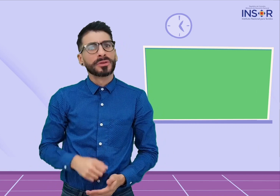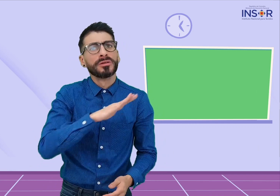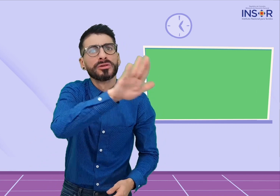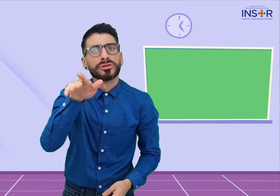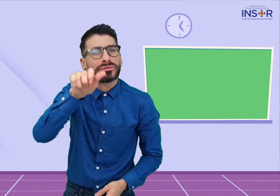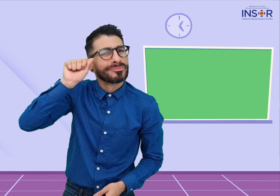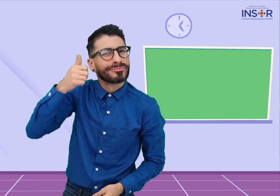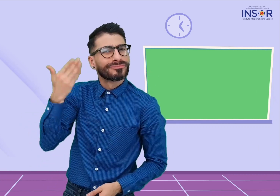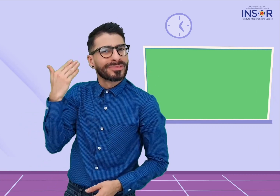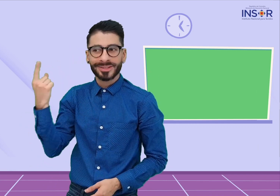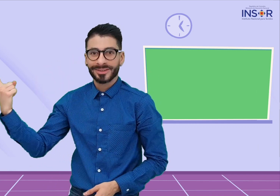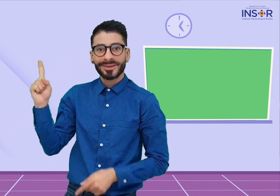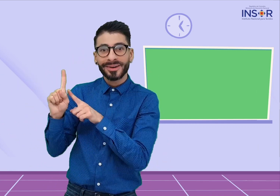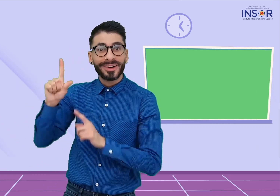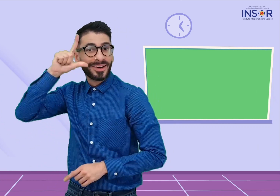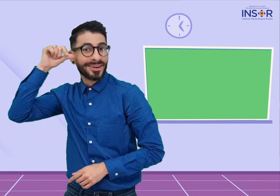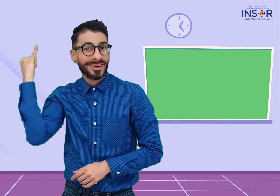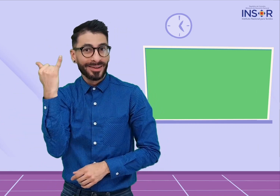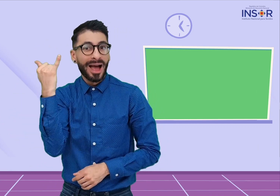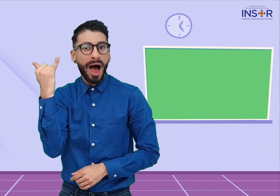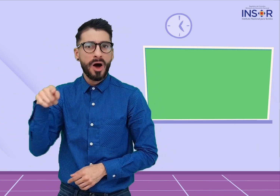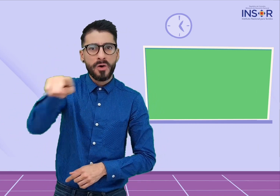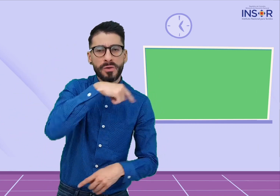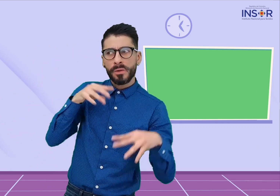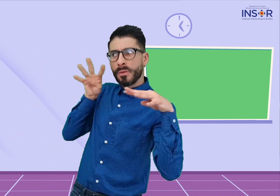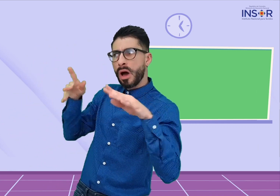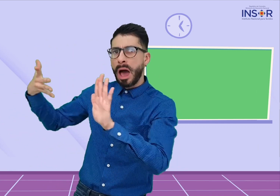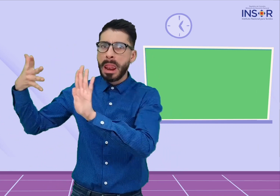¿Recuerdan que en el anterior video vimos la experiencia de Leidy?